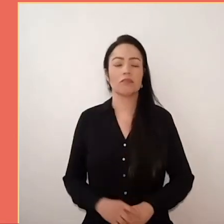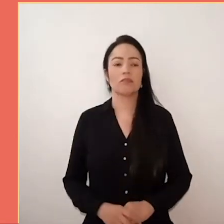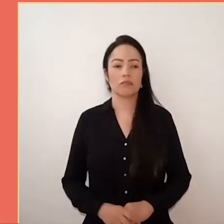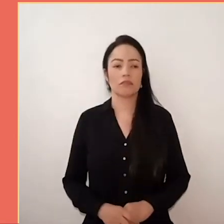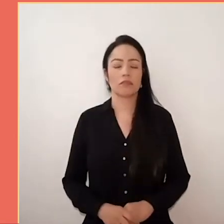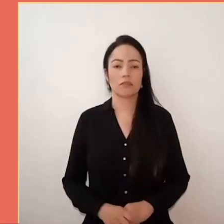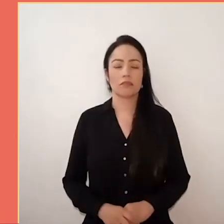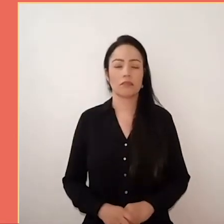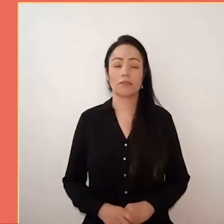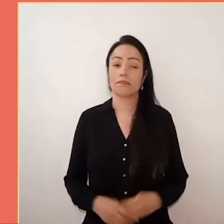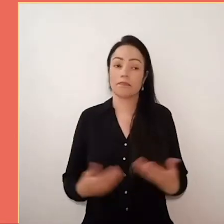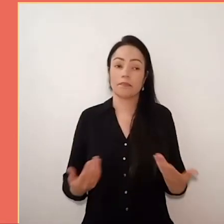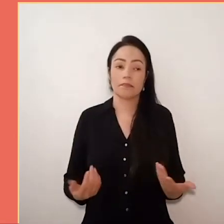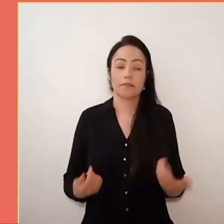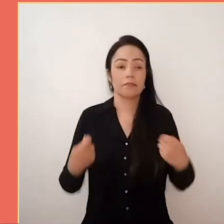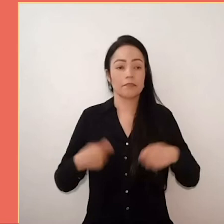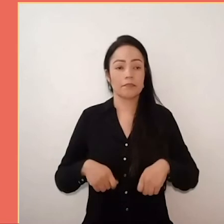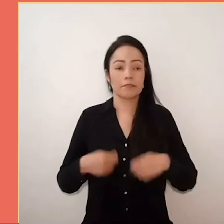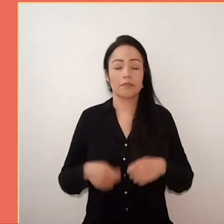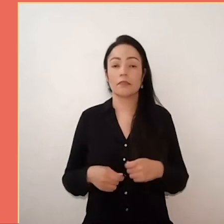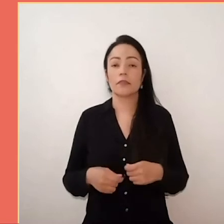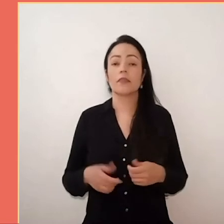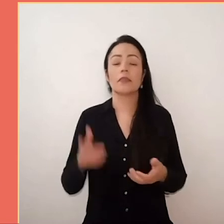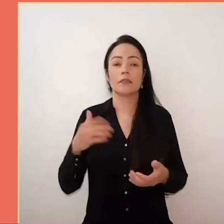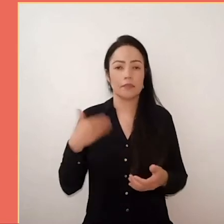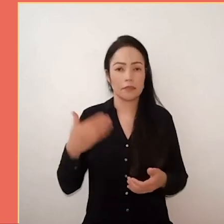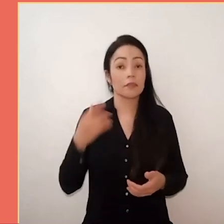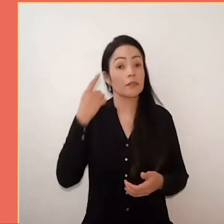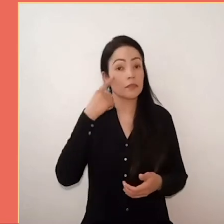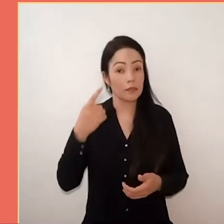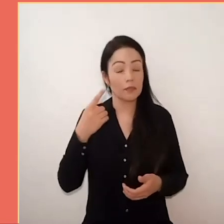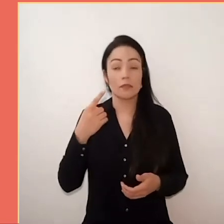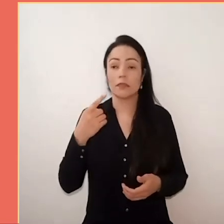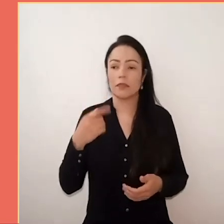Deveria se considerar que se atravessaram tantos séculos